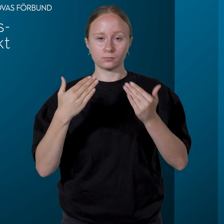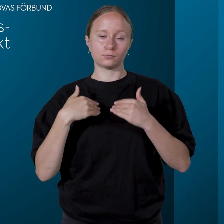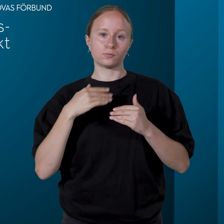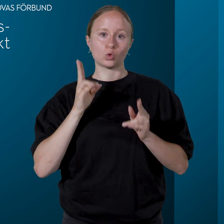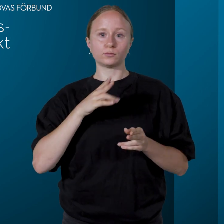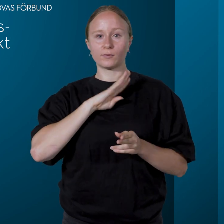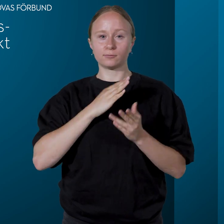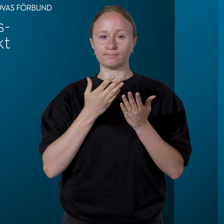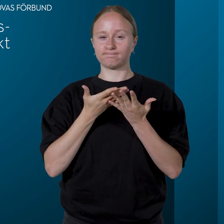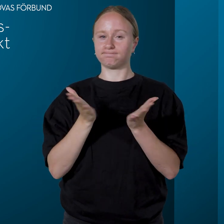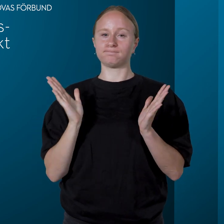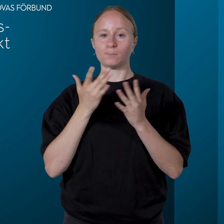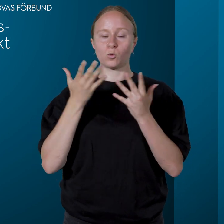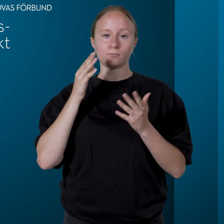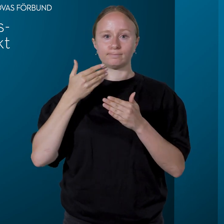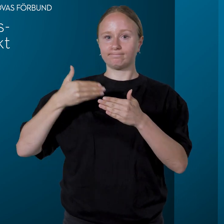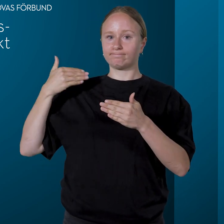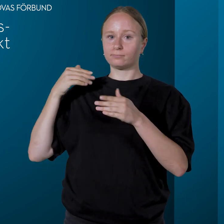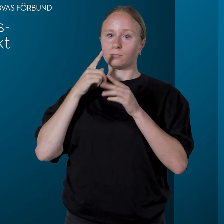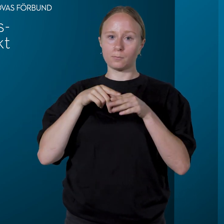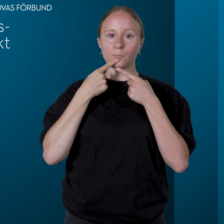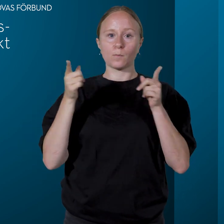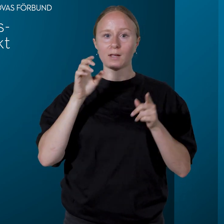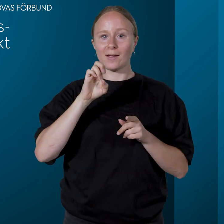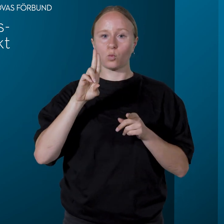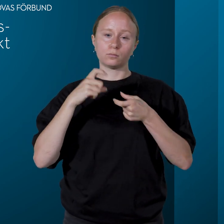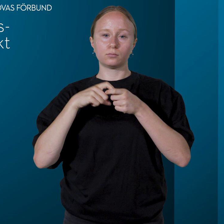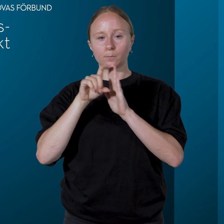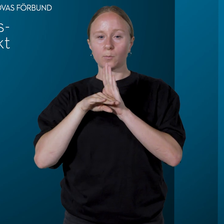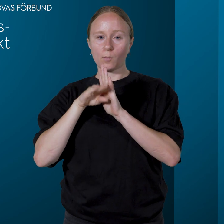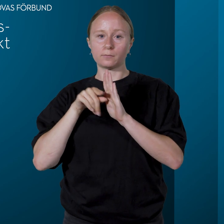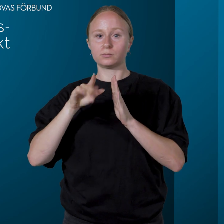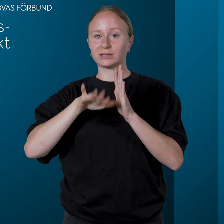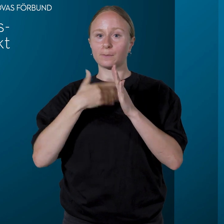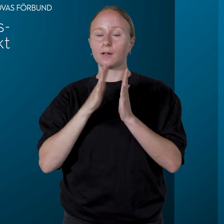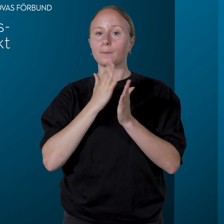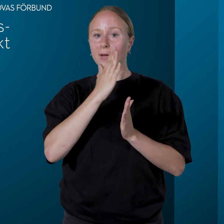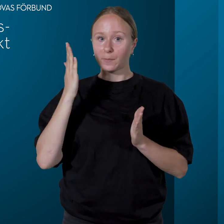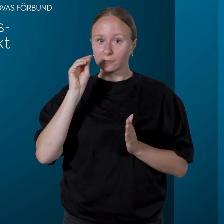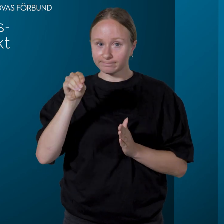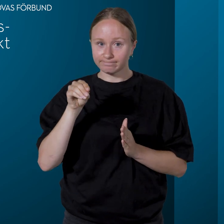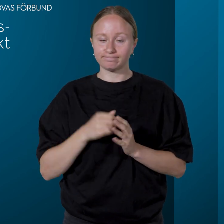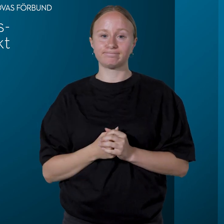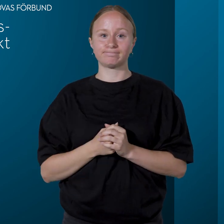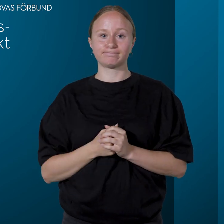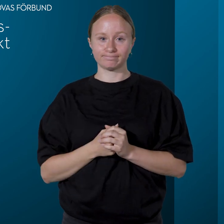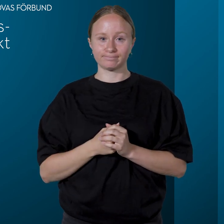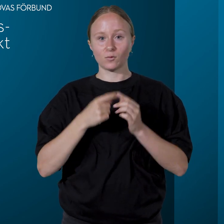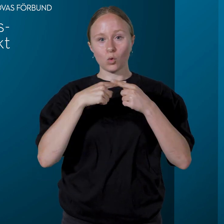Dessutom finns det en rad tidigare publicerade EU-relaterade program - tillgängliga i Teckenspråkiga biblioteket, -